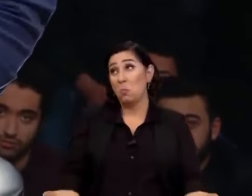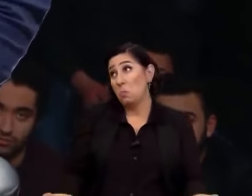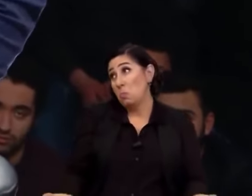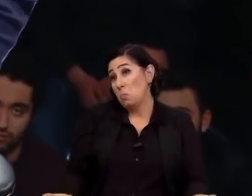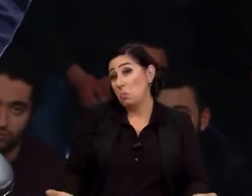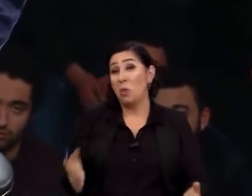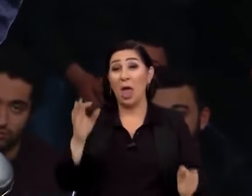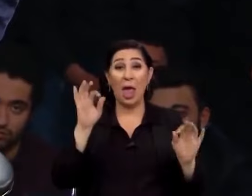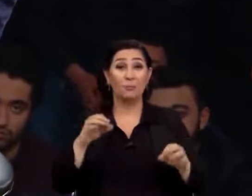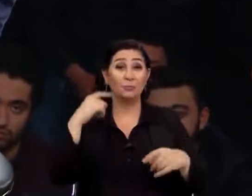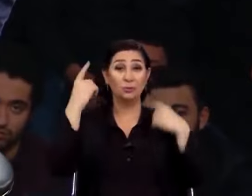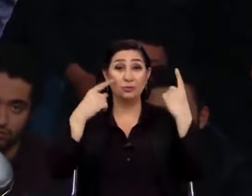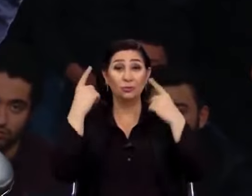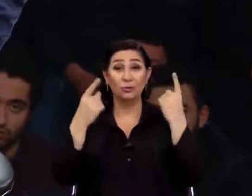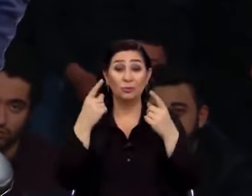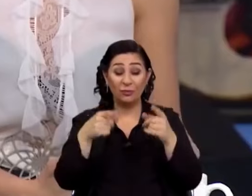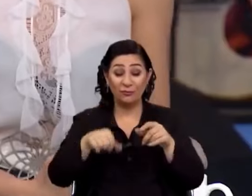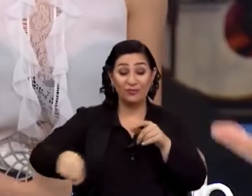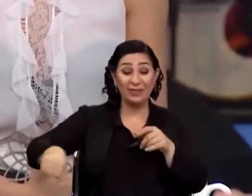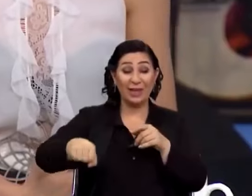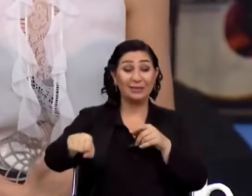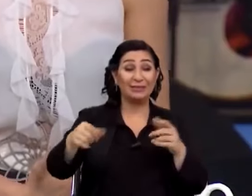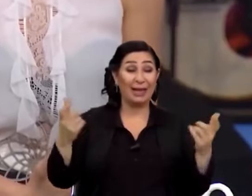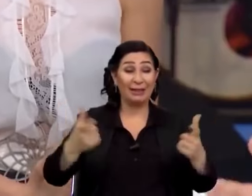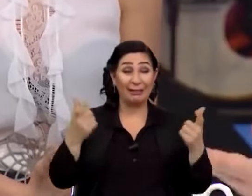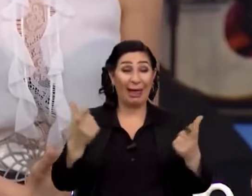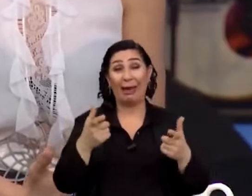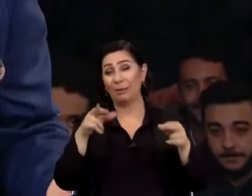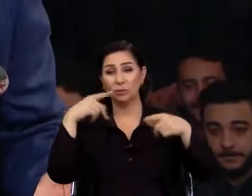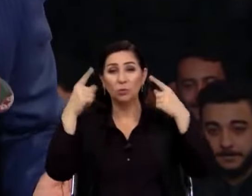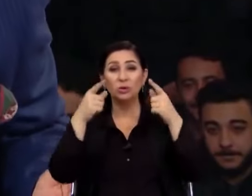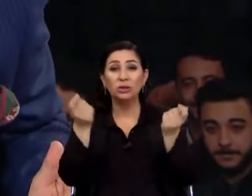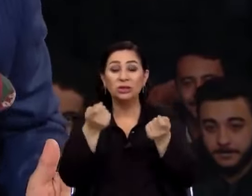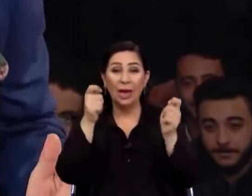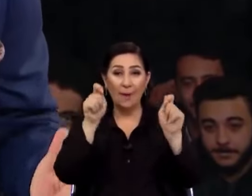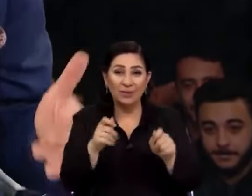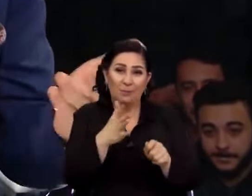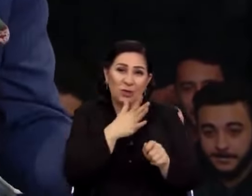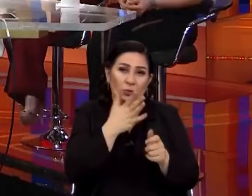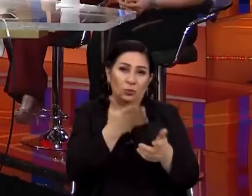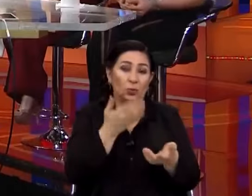düşünüyorum vites kolu nerede bö bir şe olm bu işi ymı bili O yüzden